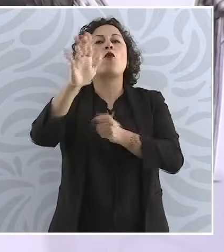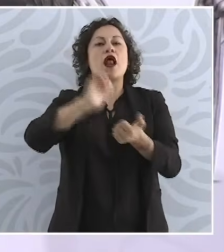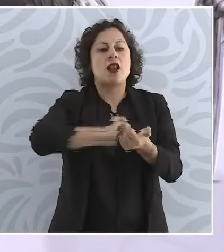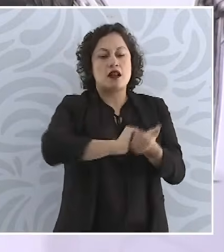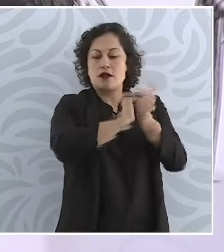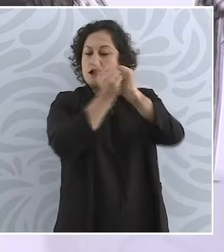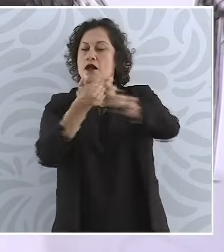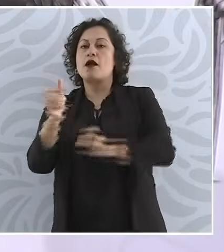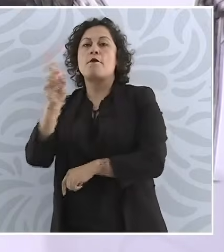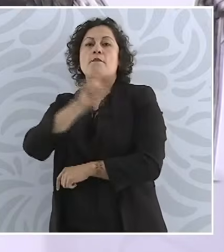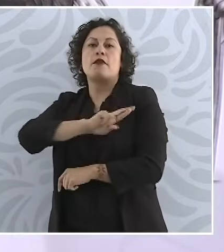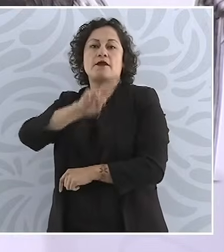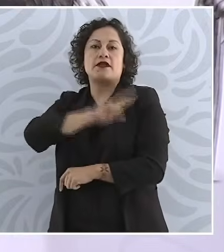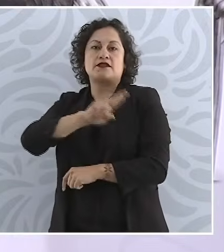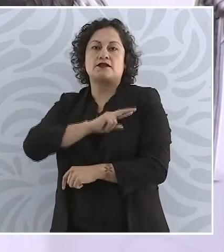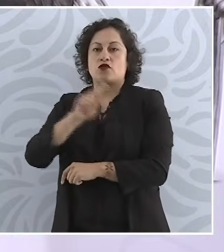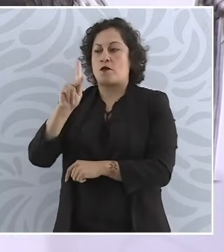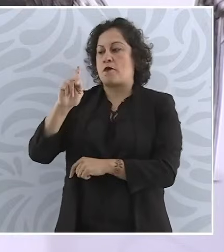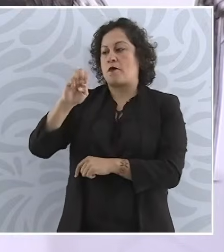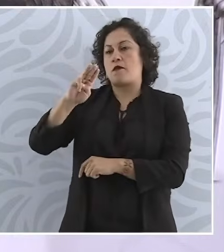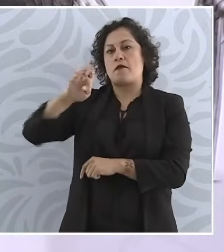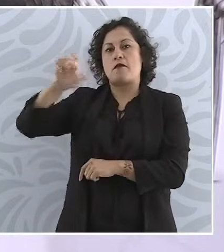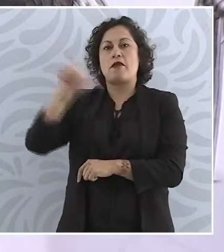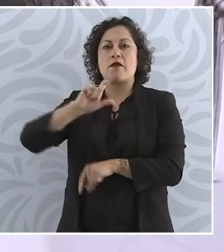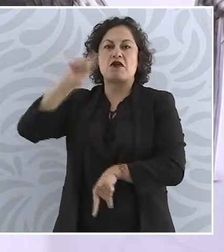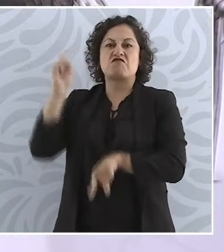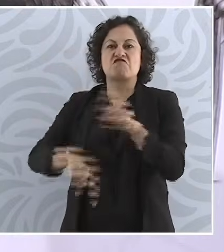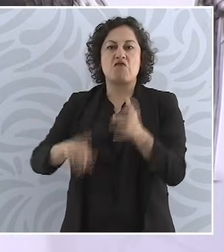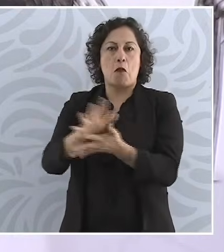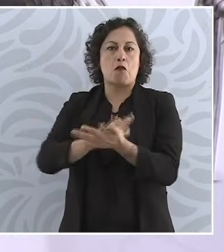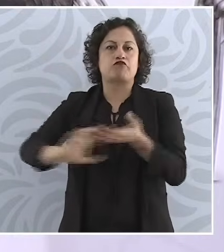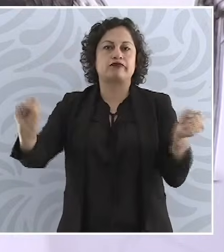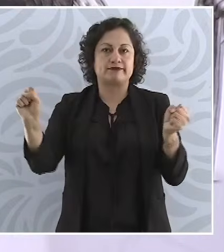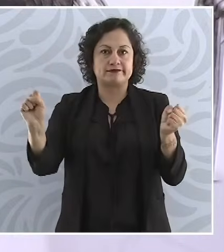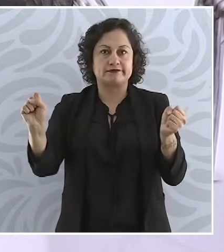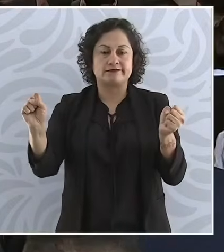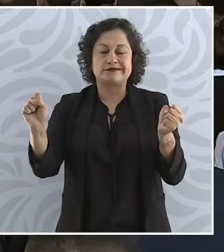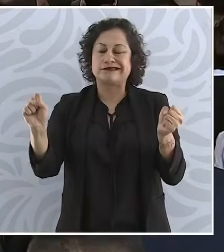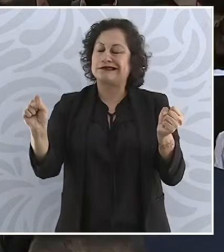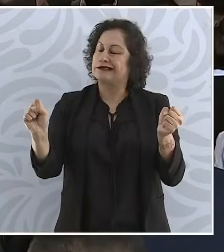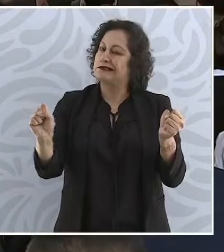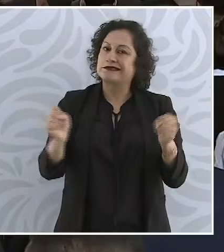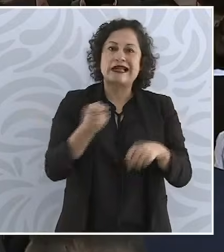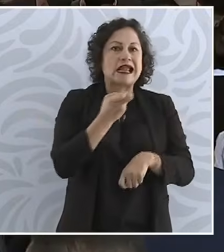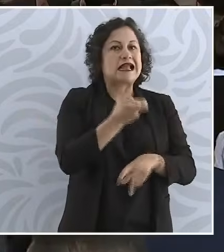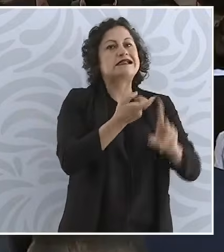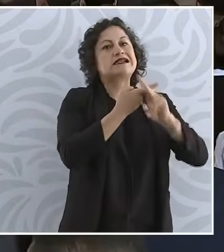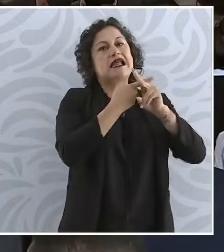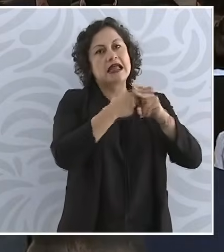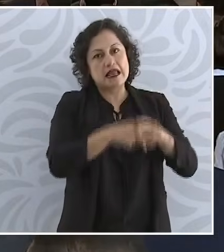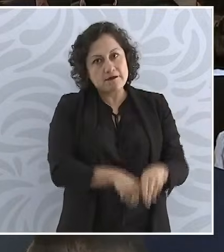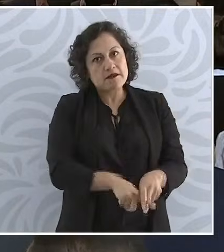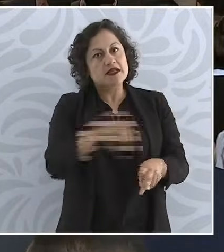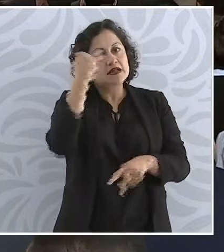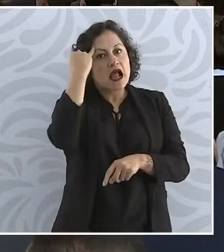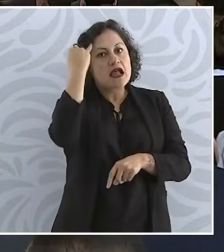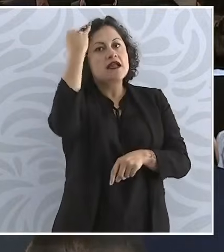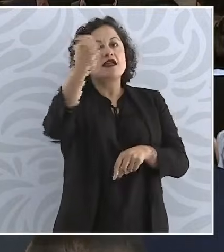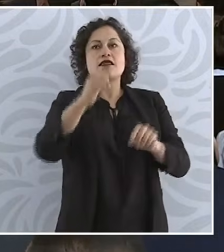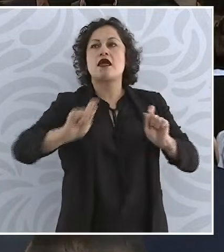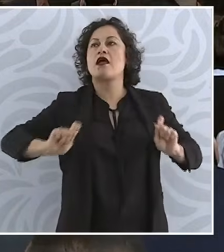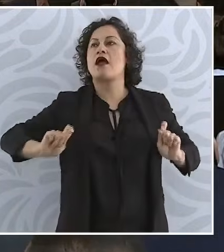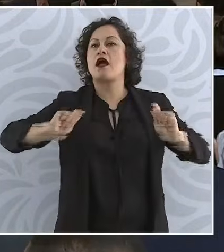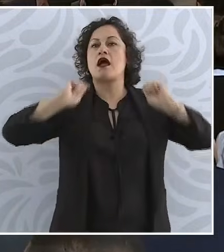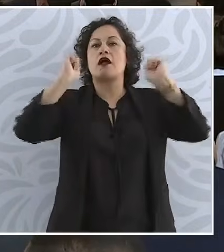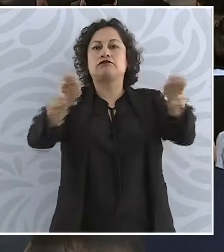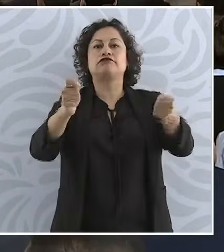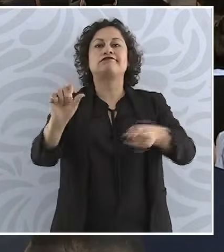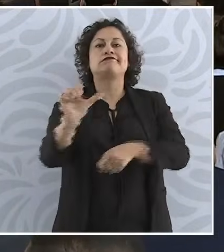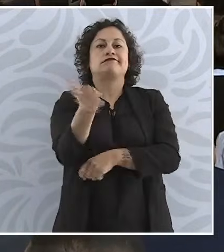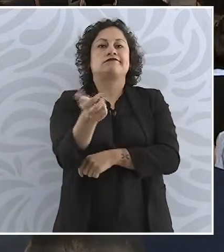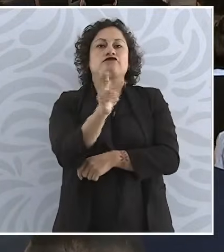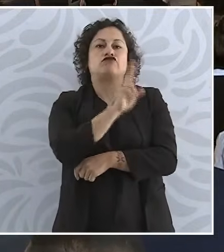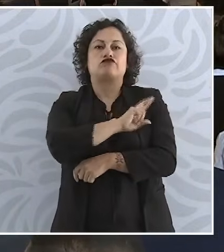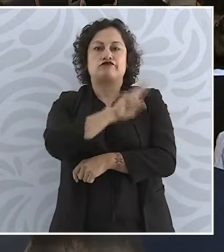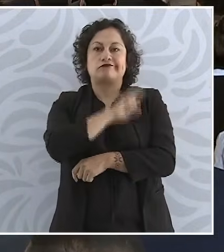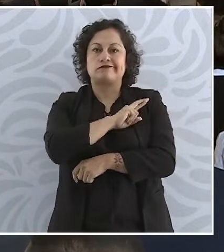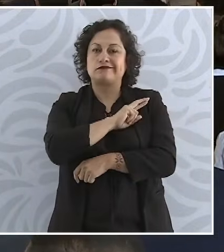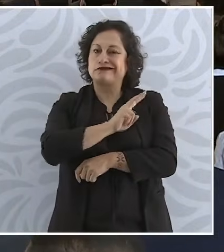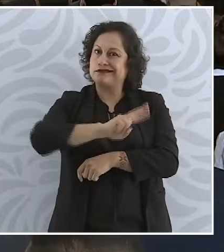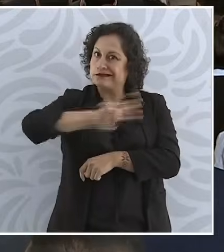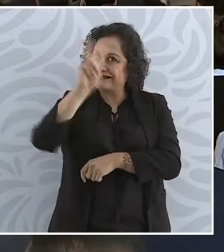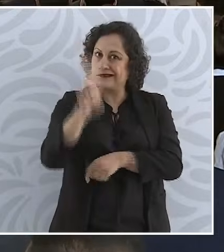Pemex ahí comenzó este deseo de privatización que en muchos momentos el pueblo de México se opuso al